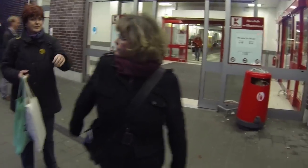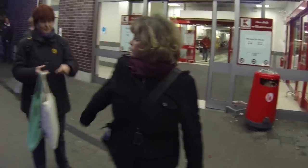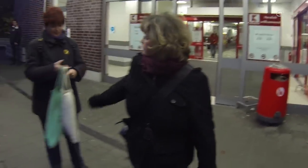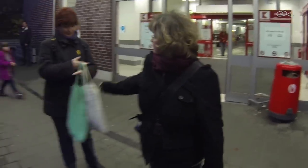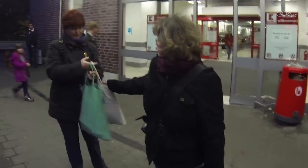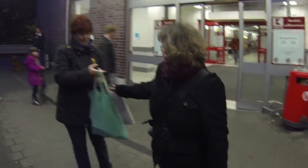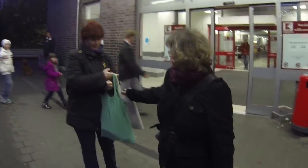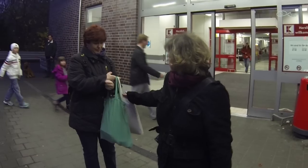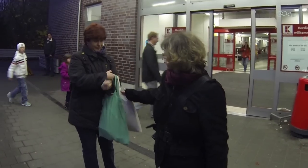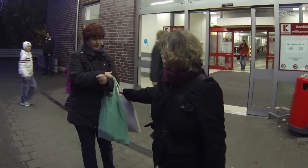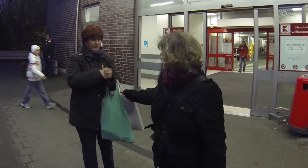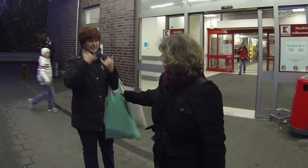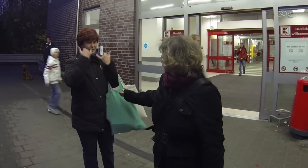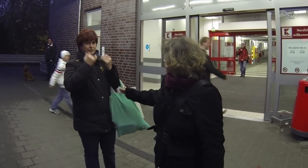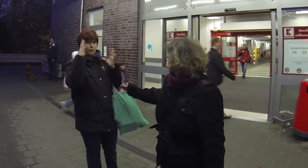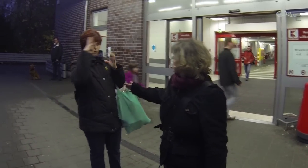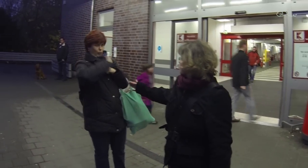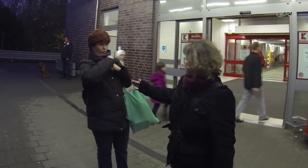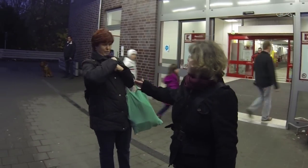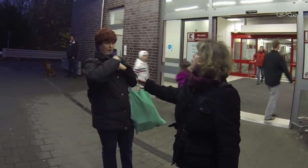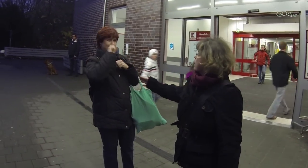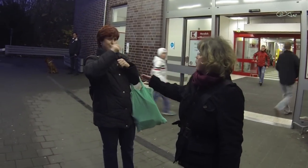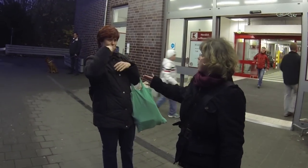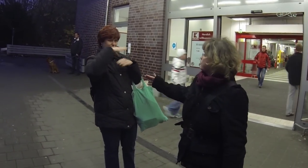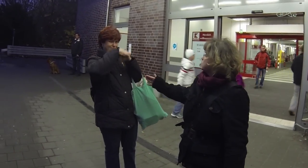Jetzt ist es schon dunkel. Jetzt müssen wir taktil gebärden, weil ich es jetzt nicht mehr sehen kann.